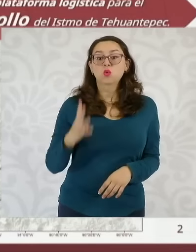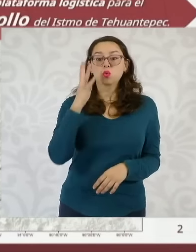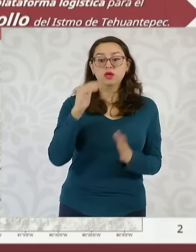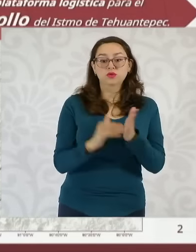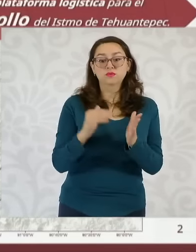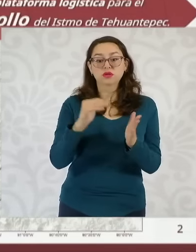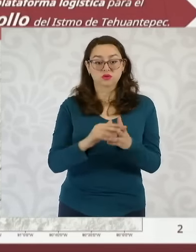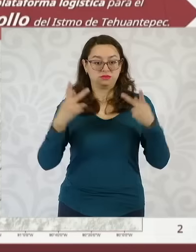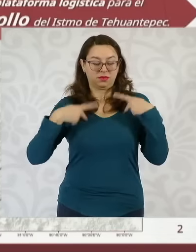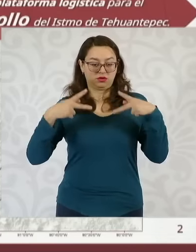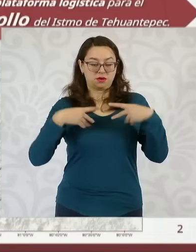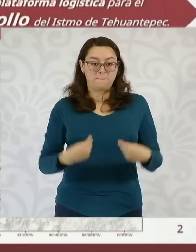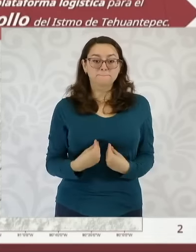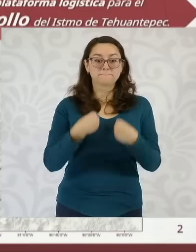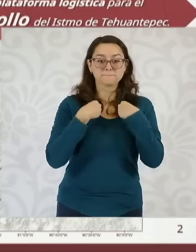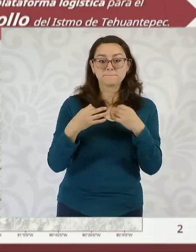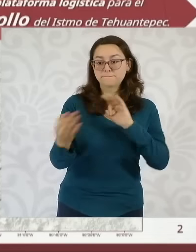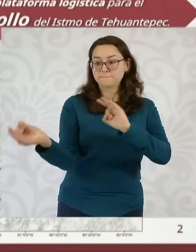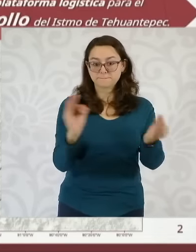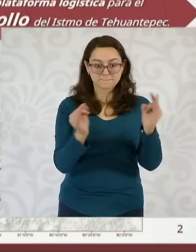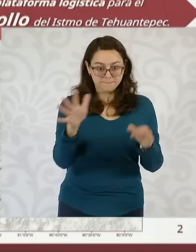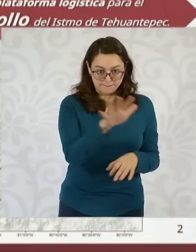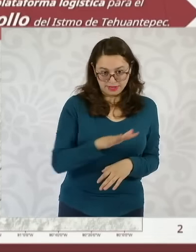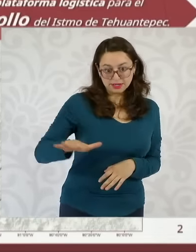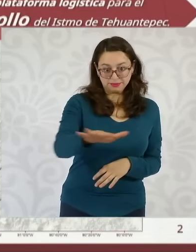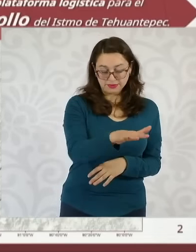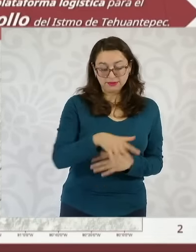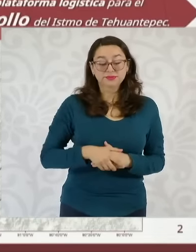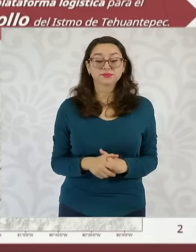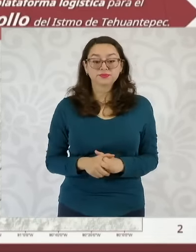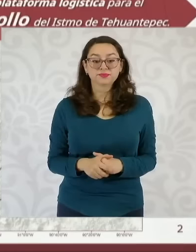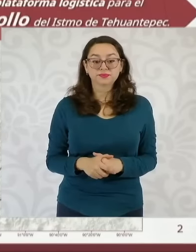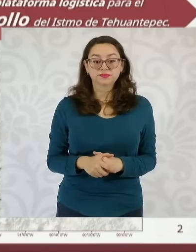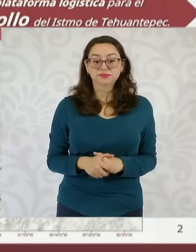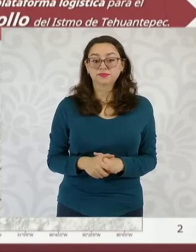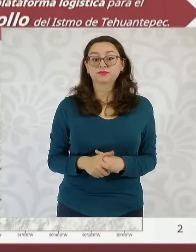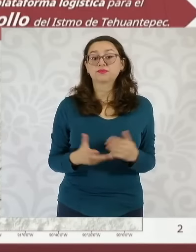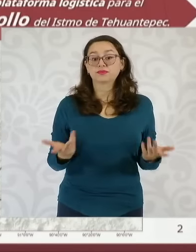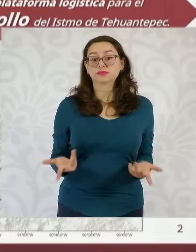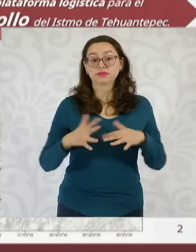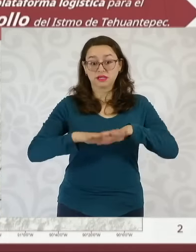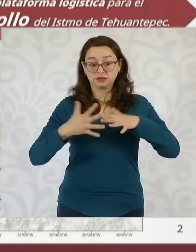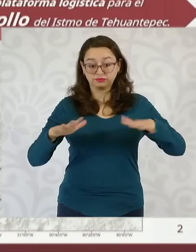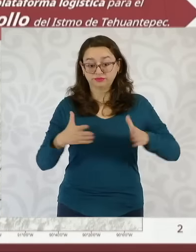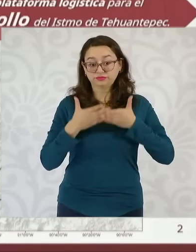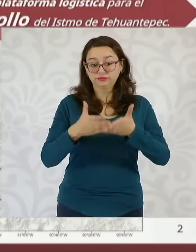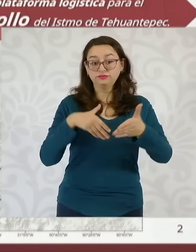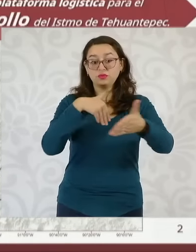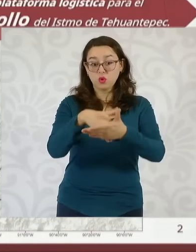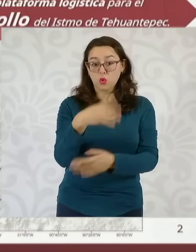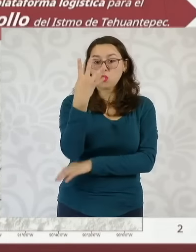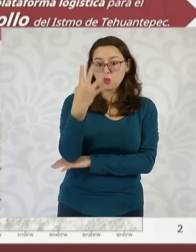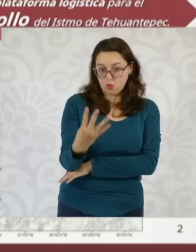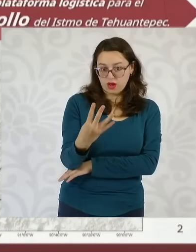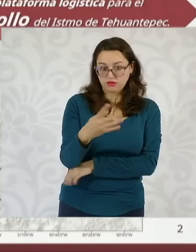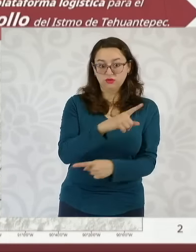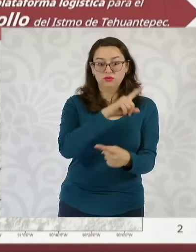habitantes eh la zona marítimoportuaria está comprendida por cuatro puertos el puerto de